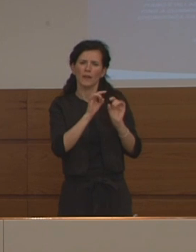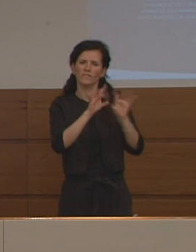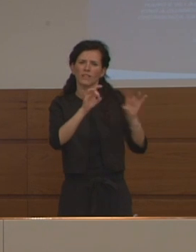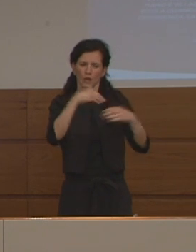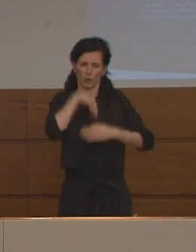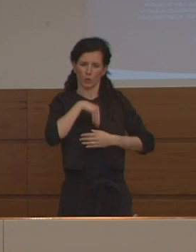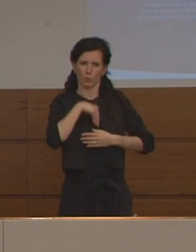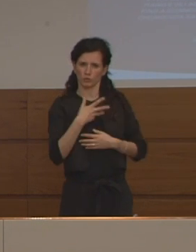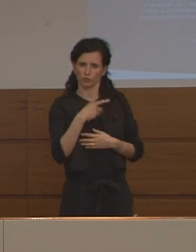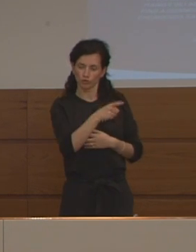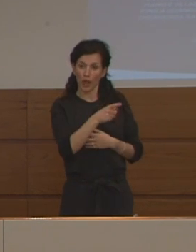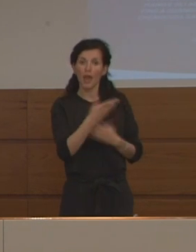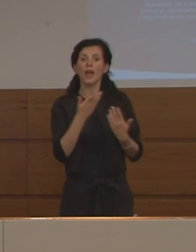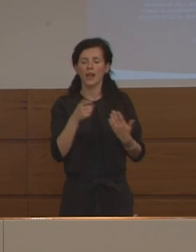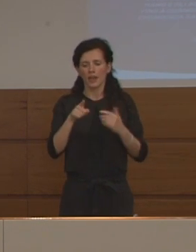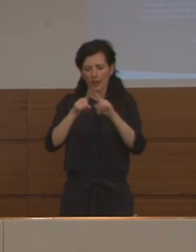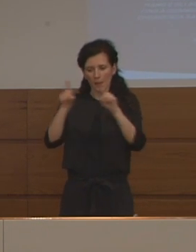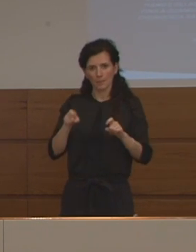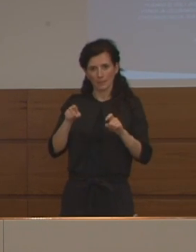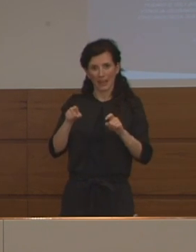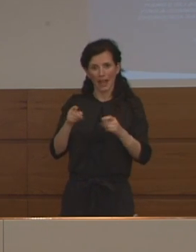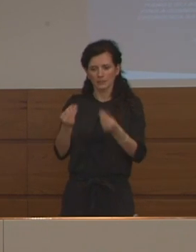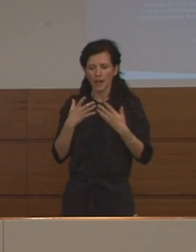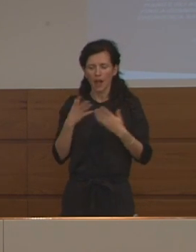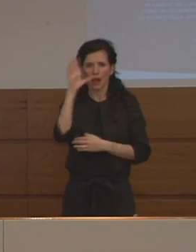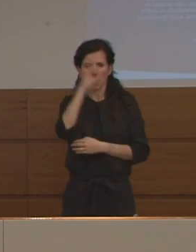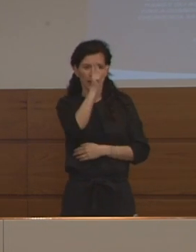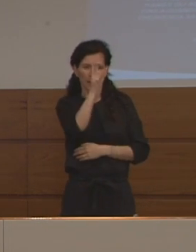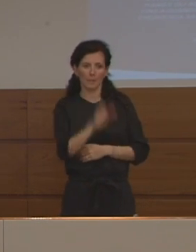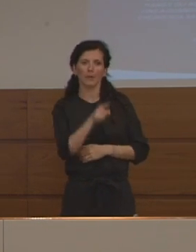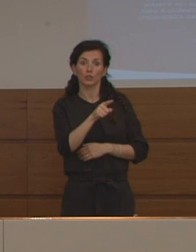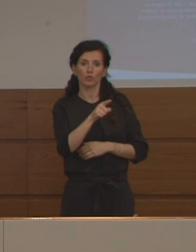modo falsa il numero dei positivi, perché più test facciamo più ovviamente